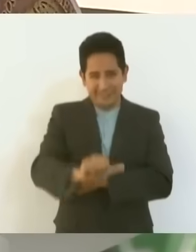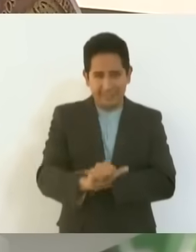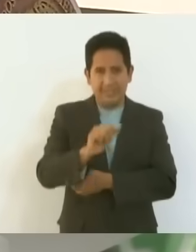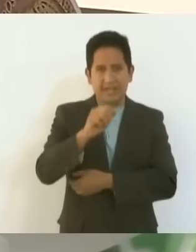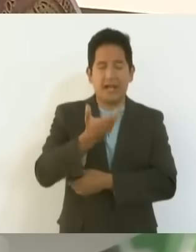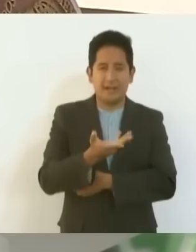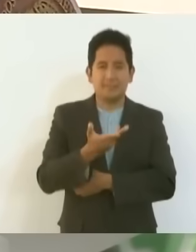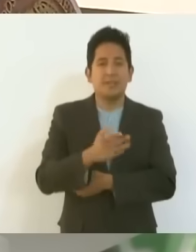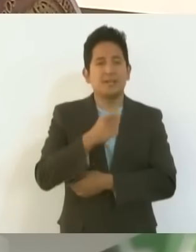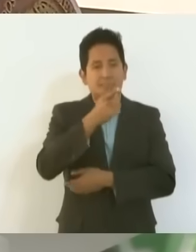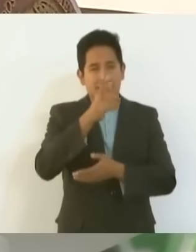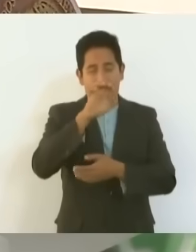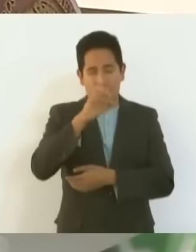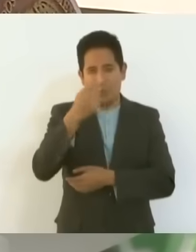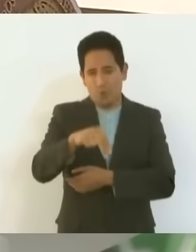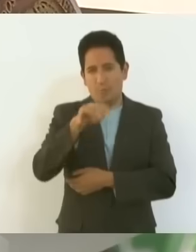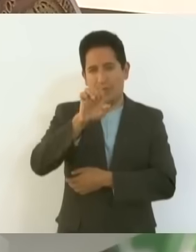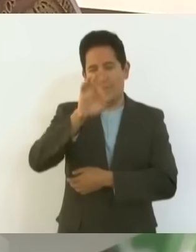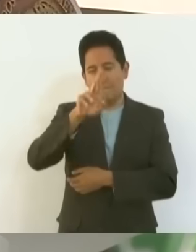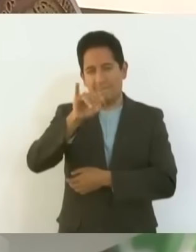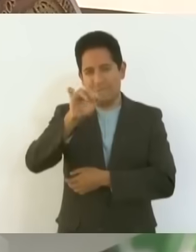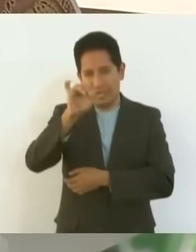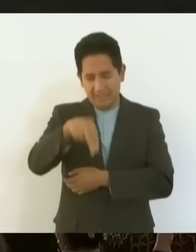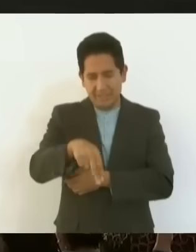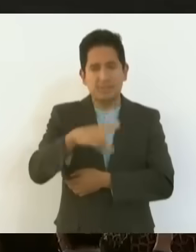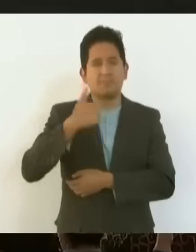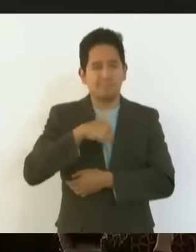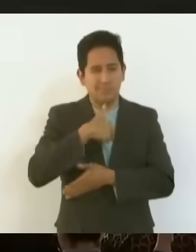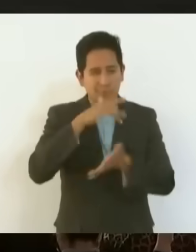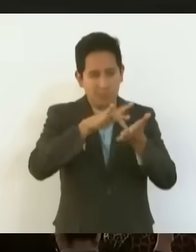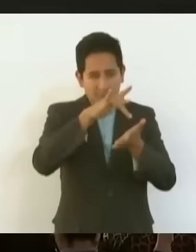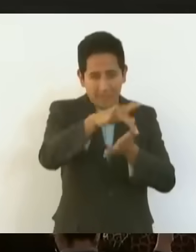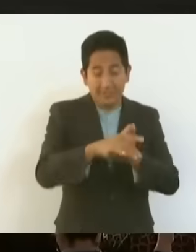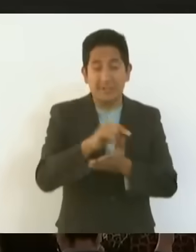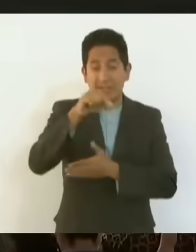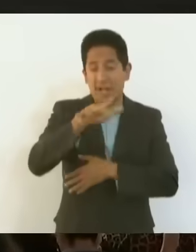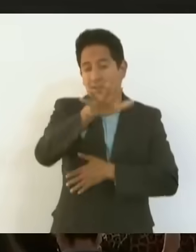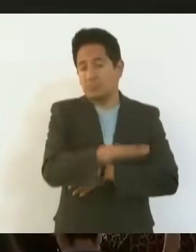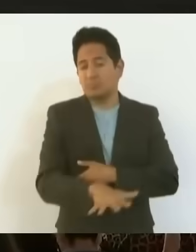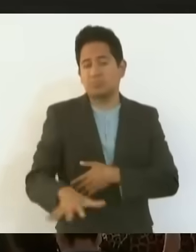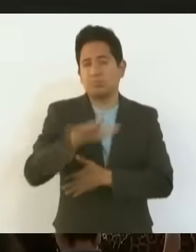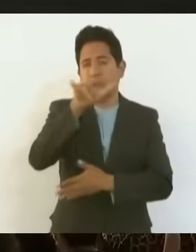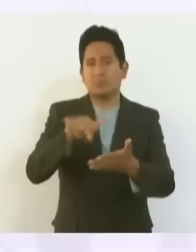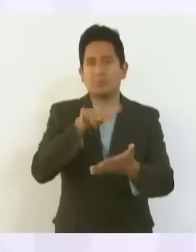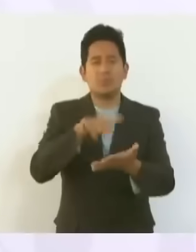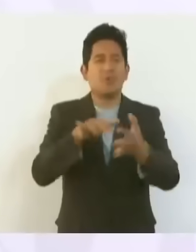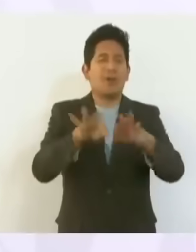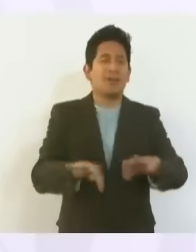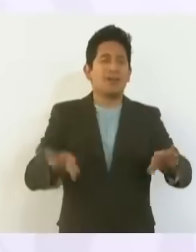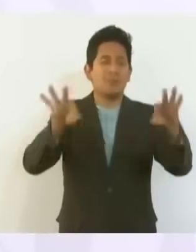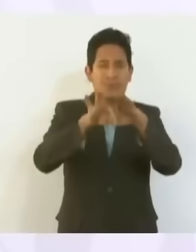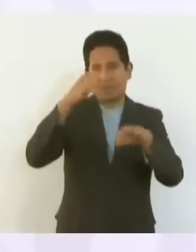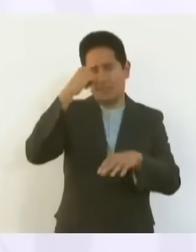su anfitrionía en este recinto tan emblemático para todas y todos los mexicanos.